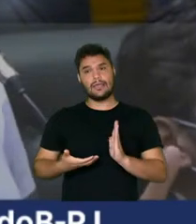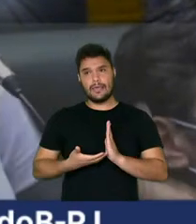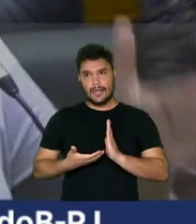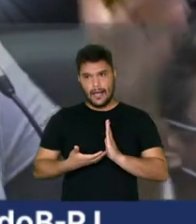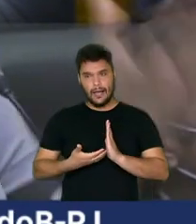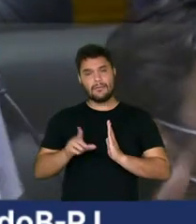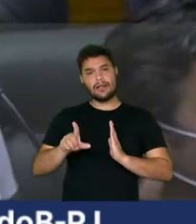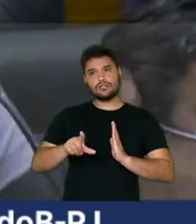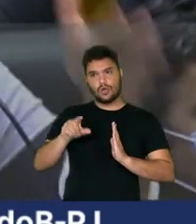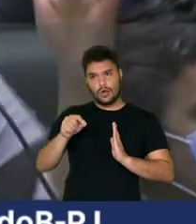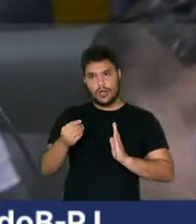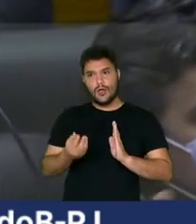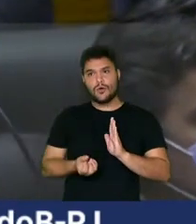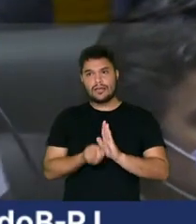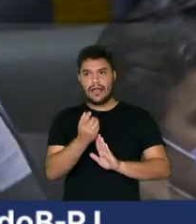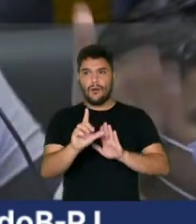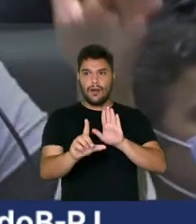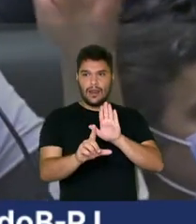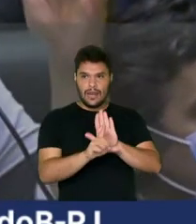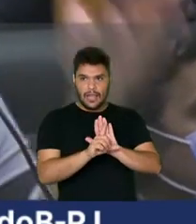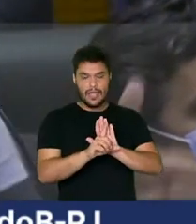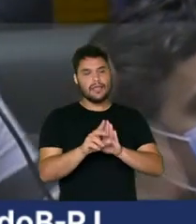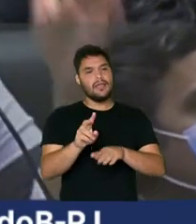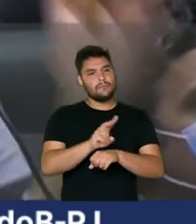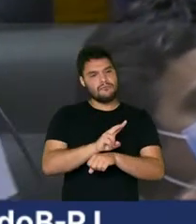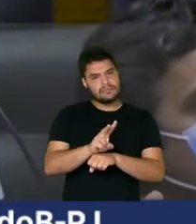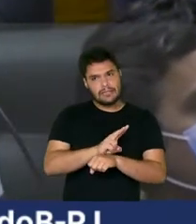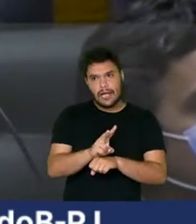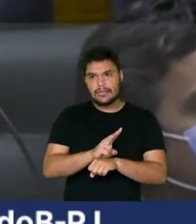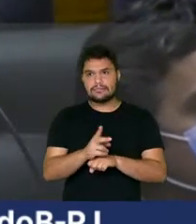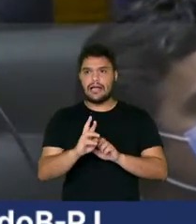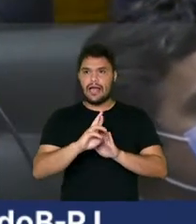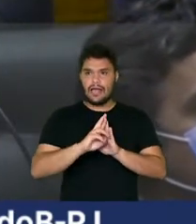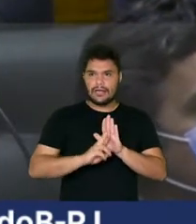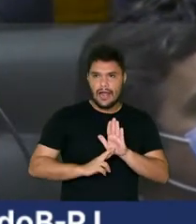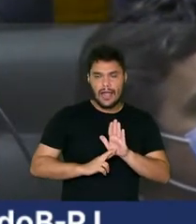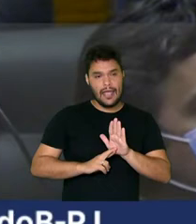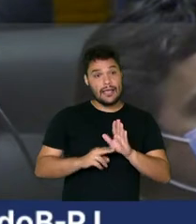ESSA CÂMARA OPTOU POR FAZER A LEGALIZAÇÃO, PARA REGULAMENTAR, FISCALIZAR, INTERVIR CONTRA O CRIME E